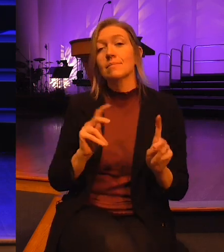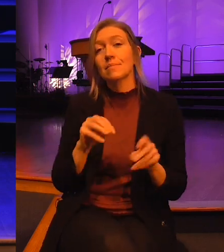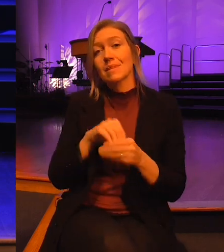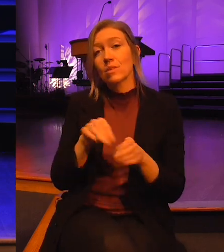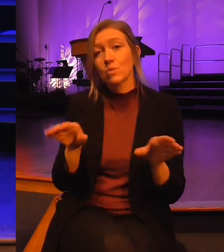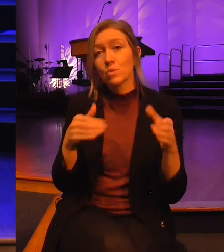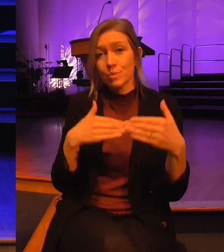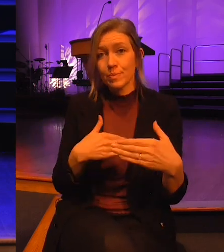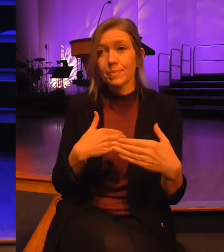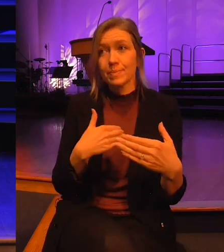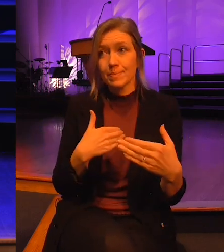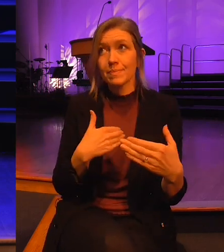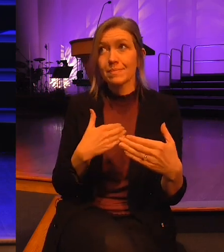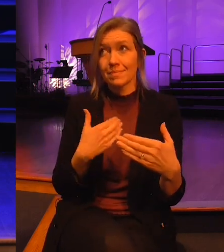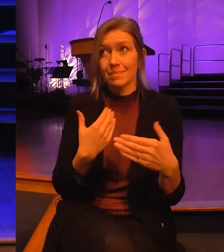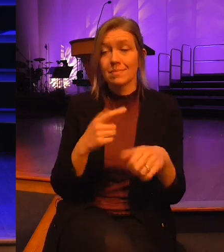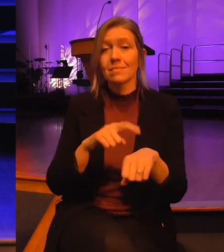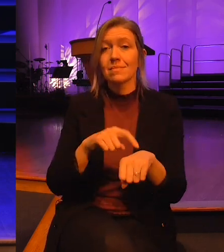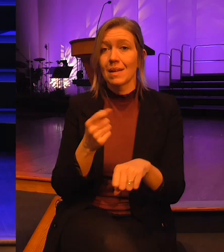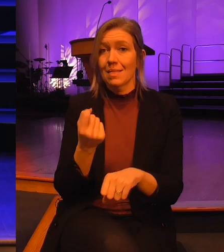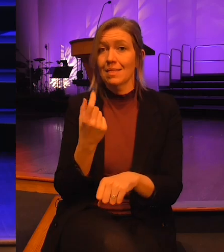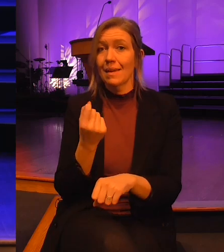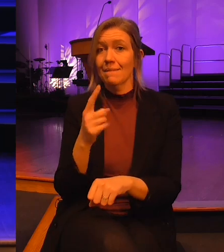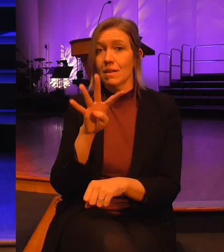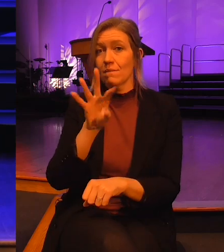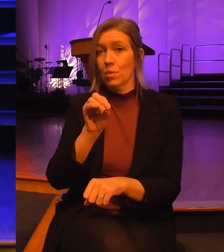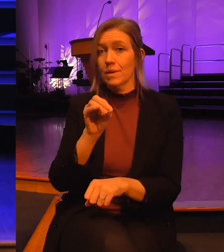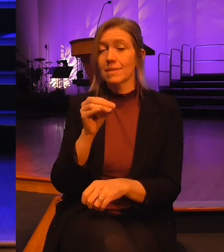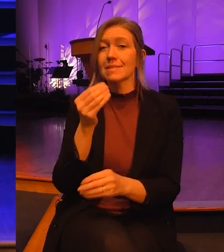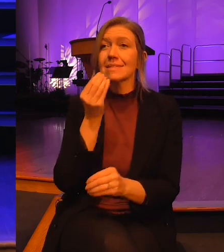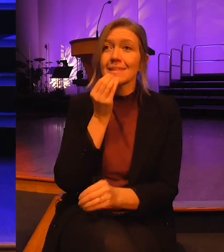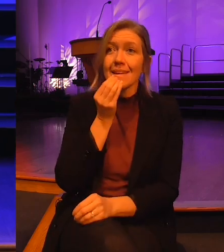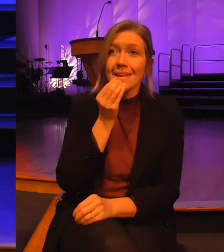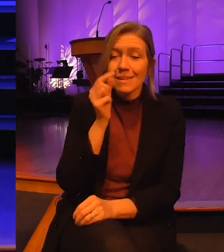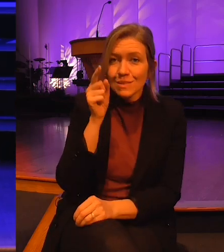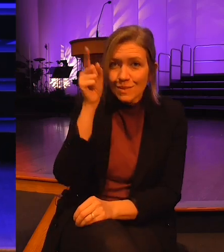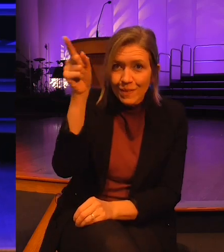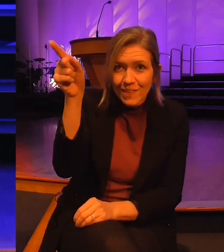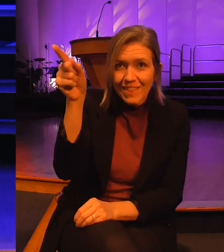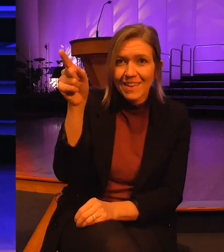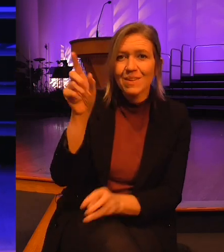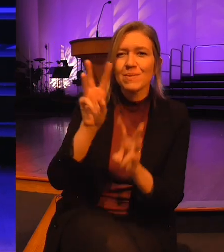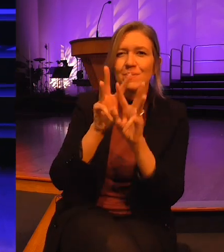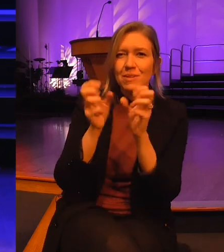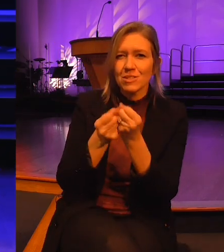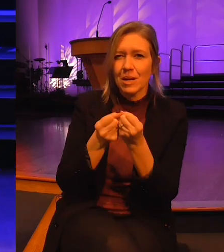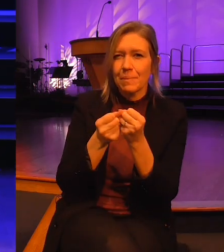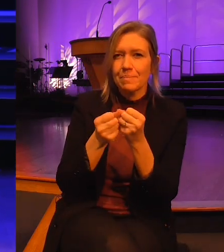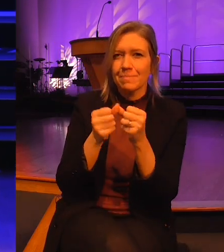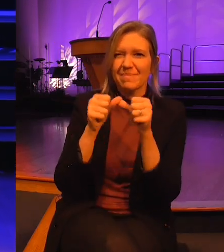a las 11:40 hay bocadillos allí um uh todo tipo de cosas pero nos reuniremos allí y profundizaremos aún